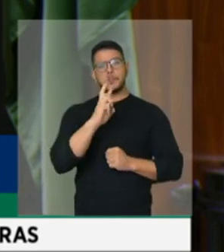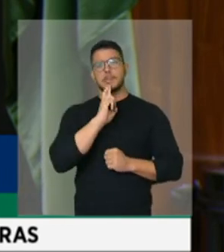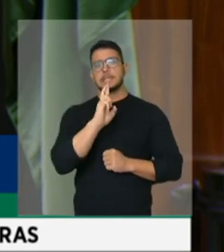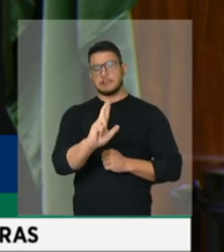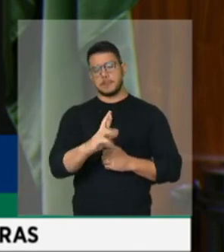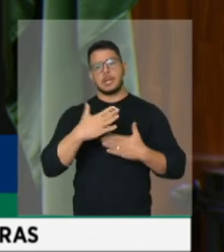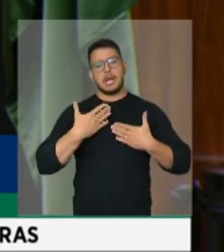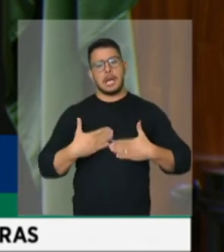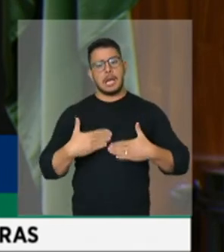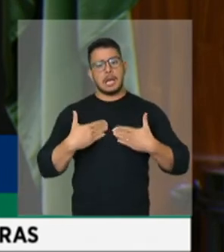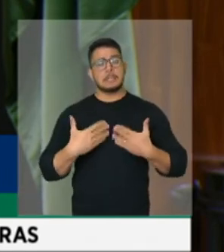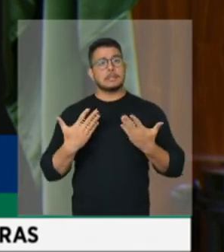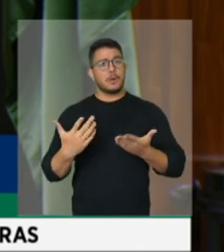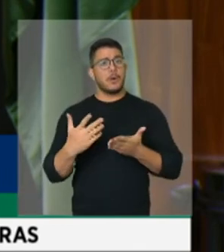MICROFONE PRA RESPONDER.